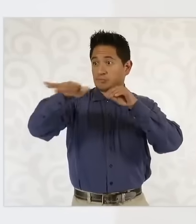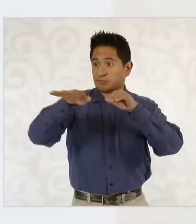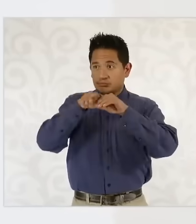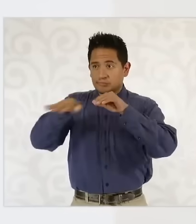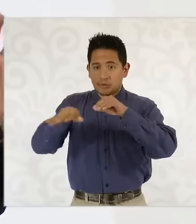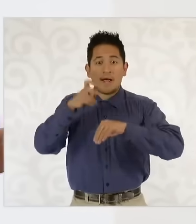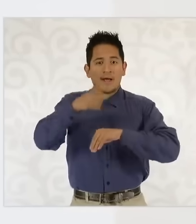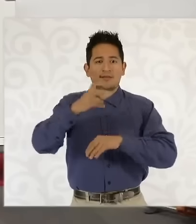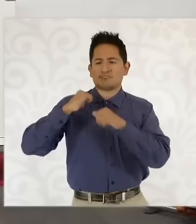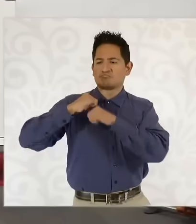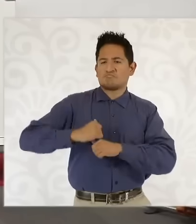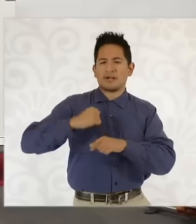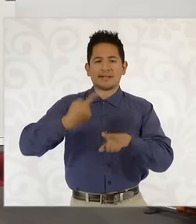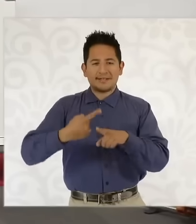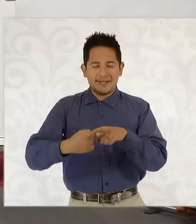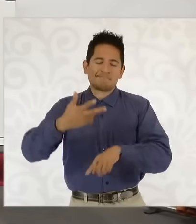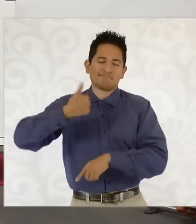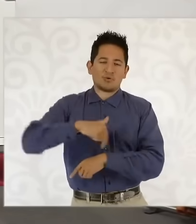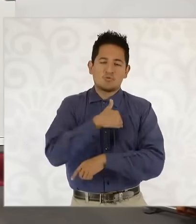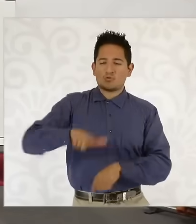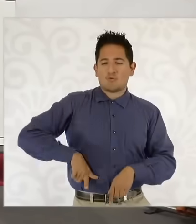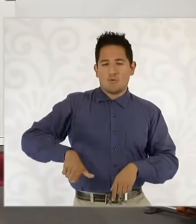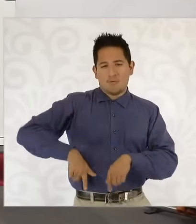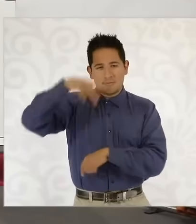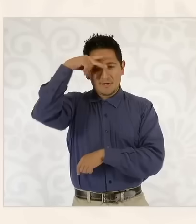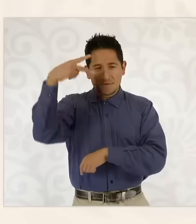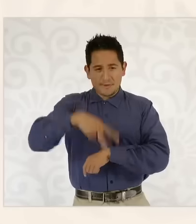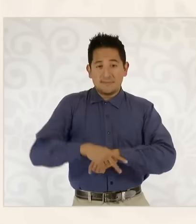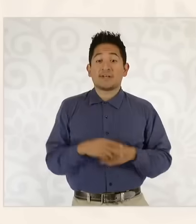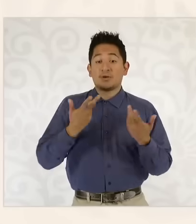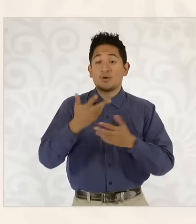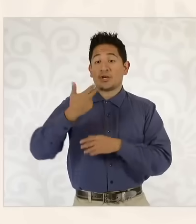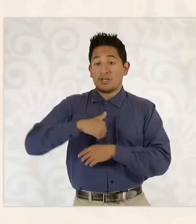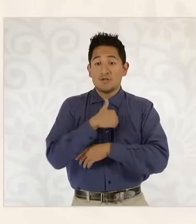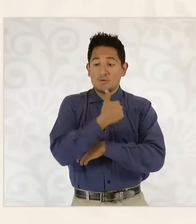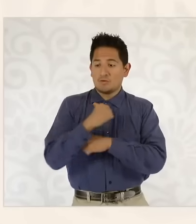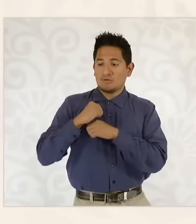se ejercen a través de la Comisión Federal de Electricidad y gracias a la reforma constitucional